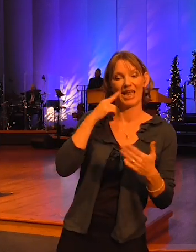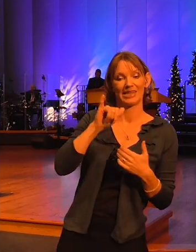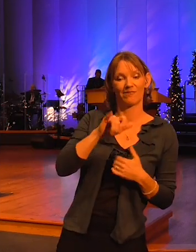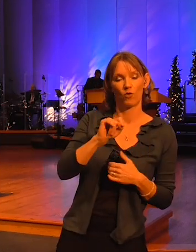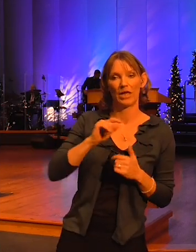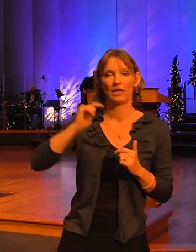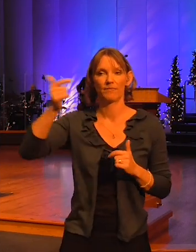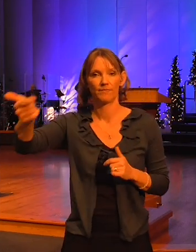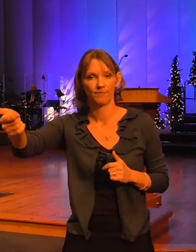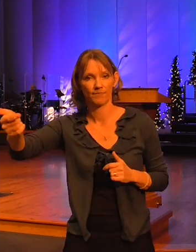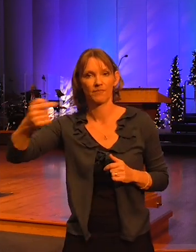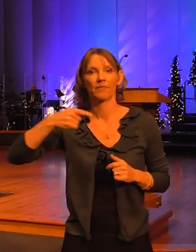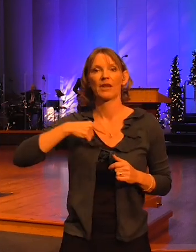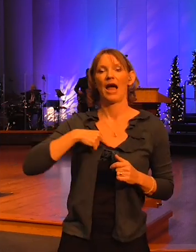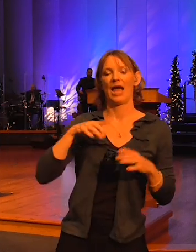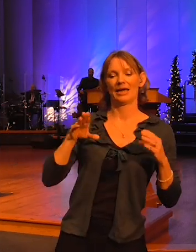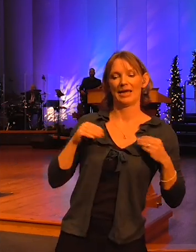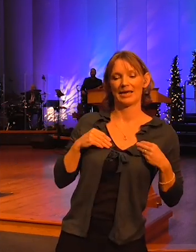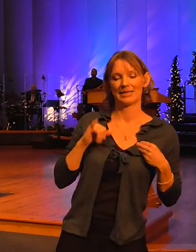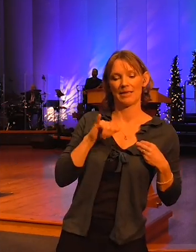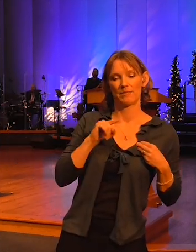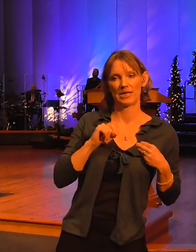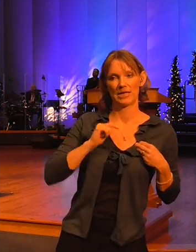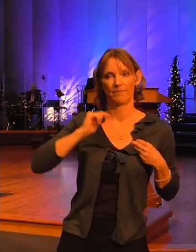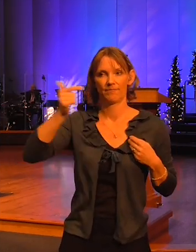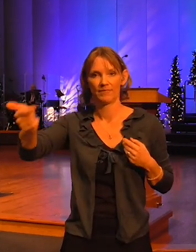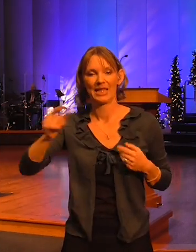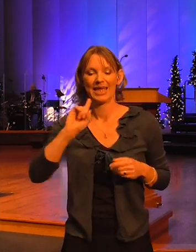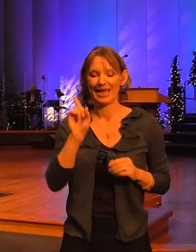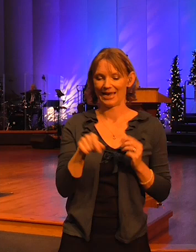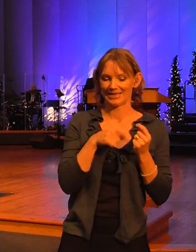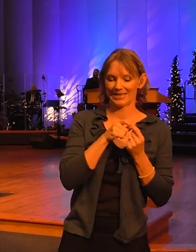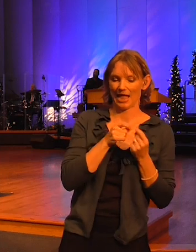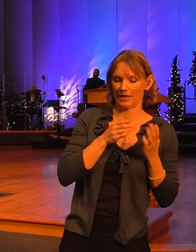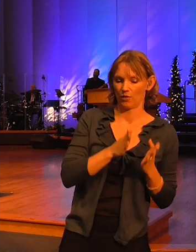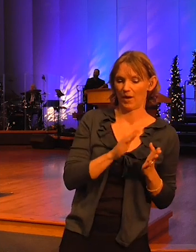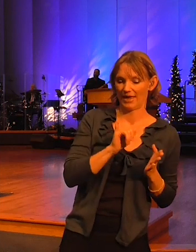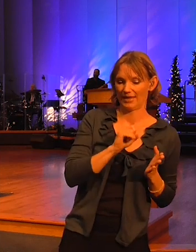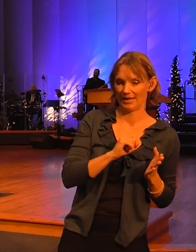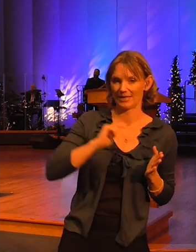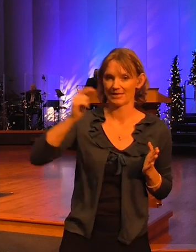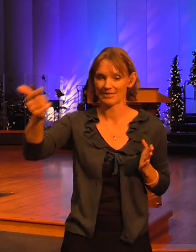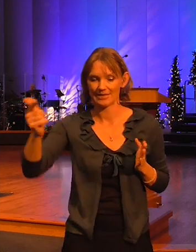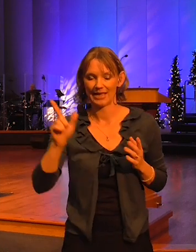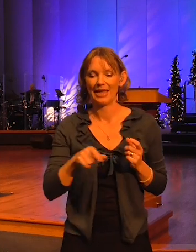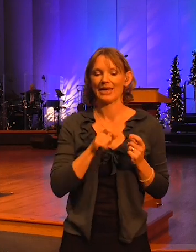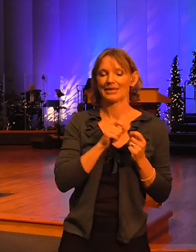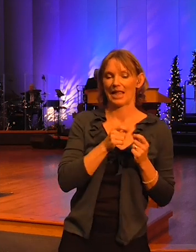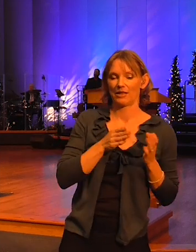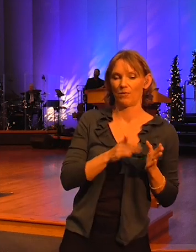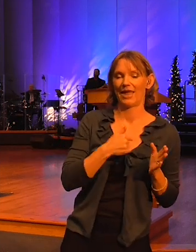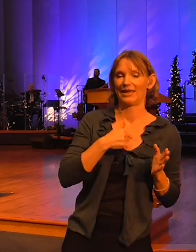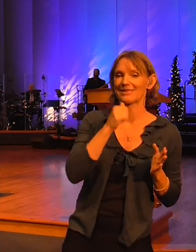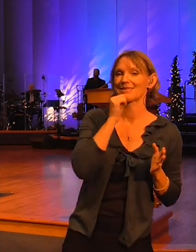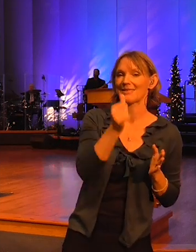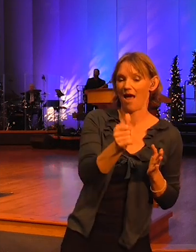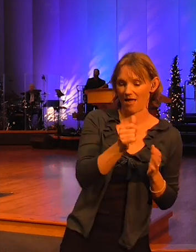y lo acepto y acepto tal como es y tal como no es gracias